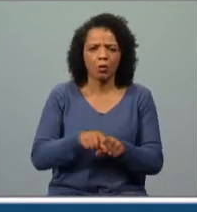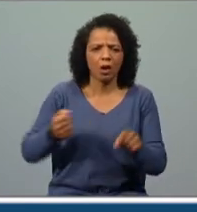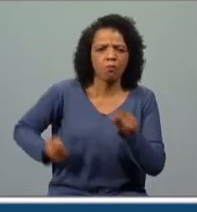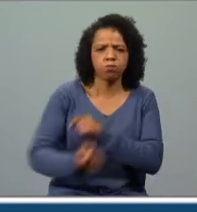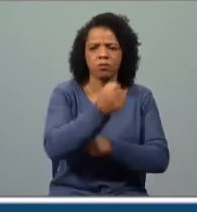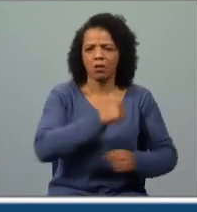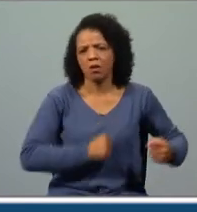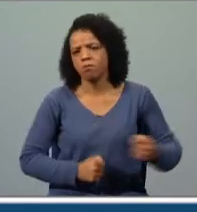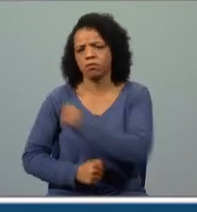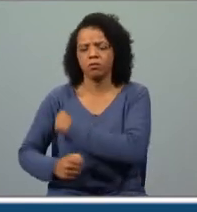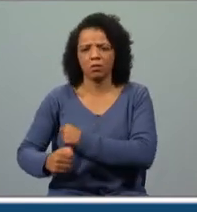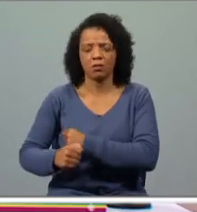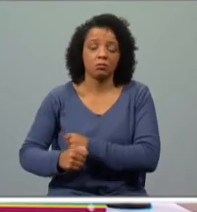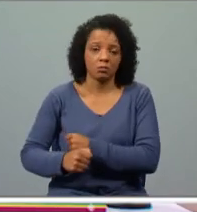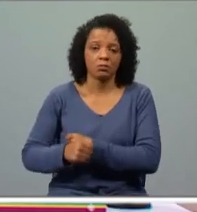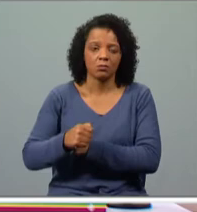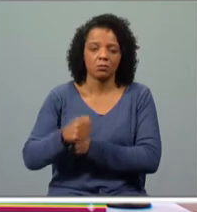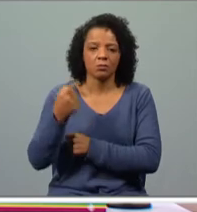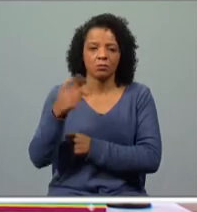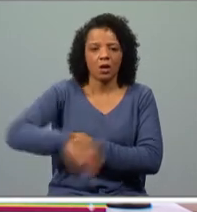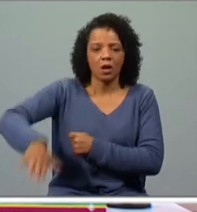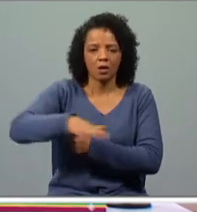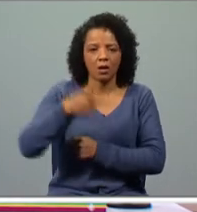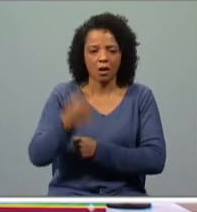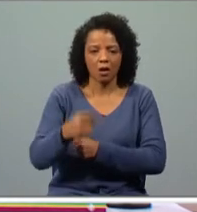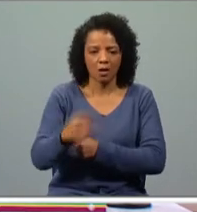a esquerda da vamos pa direita e só naquelas bandas havia ciclopes com 左邊的去右邊，只有在那些地方有獨眼巨人